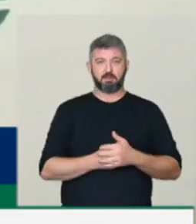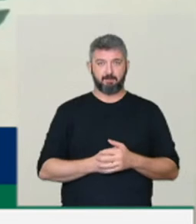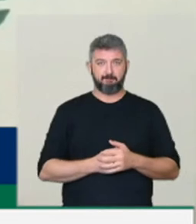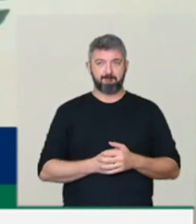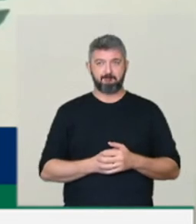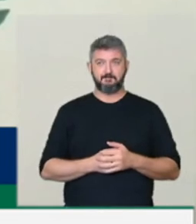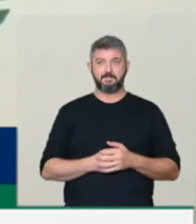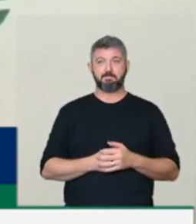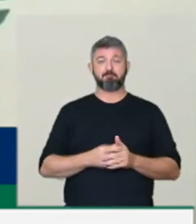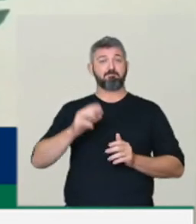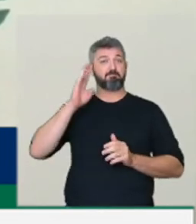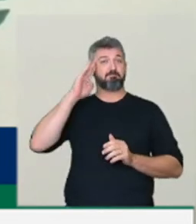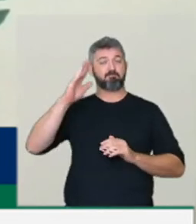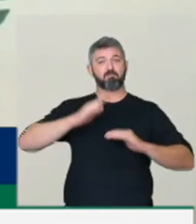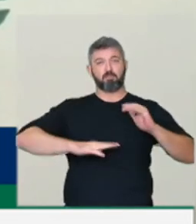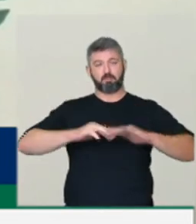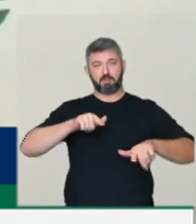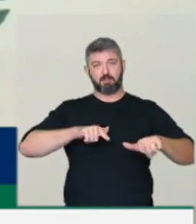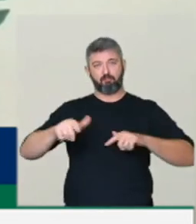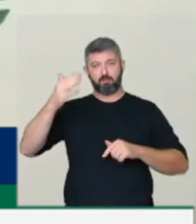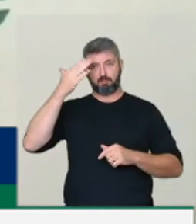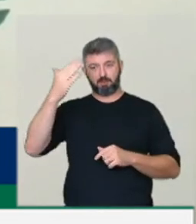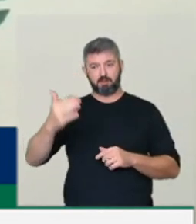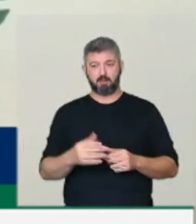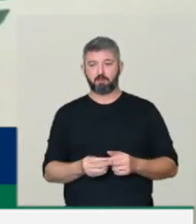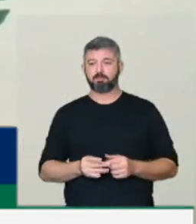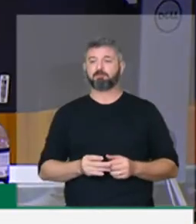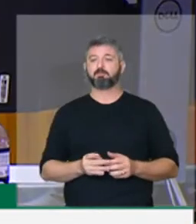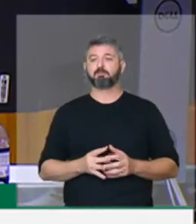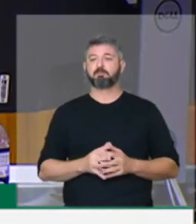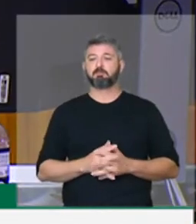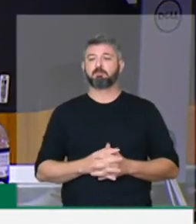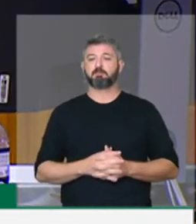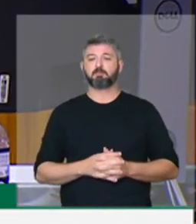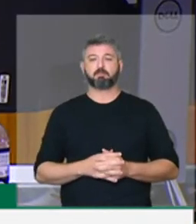VACINADAS, PRINCIPALMENTE TRABALHADORES. OBRIGADO SR. PRESIDENTE. -- [PRESIDENTE]: OBRIGADO